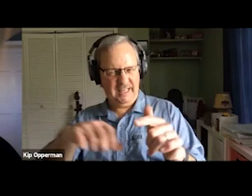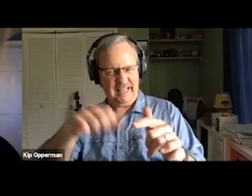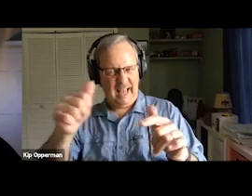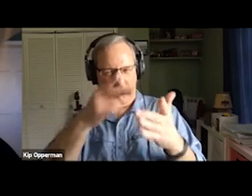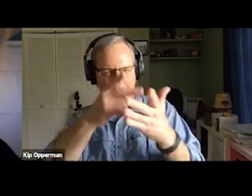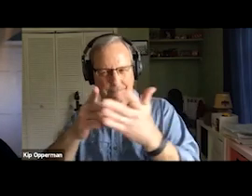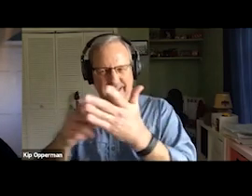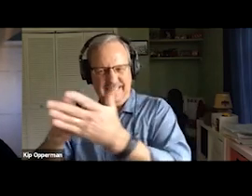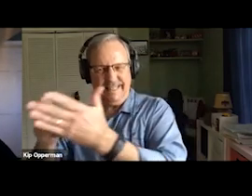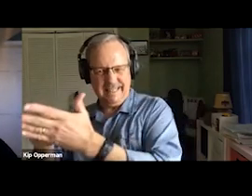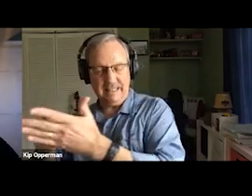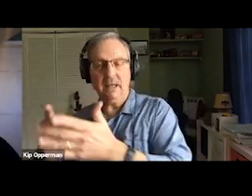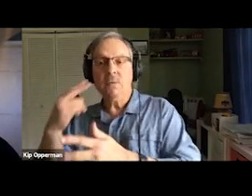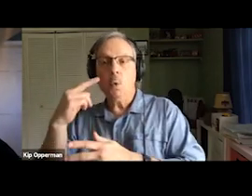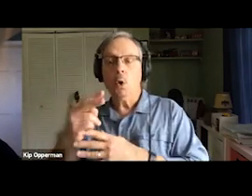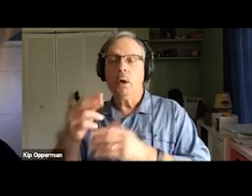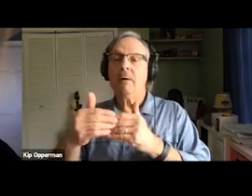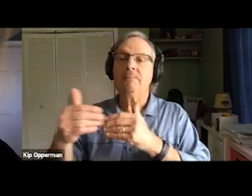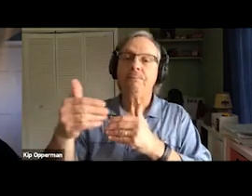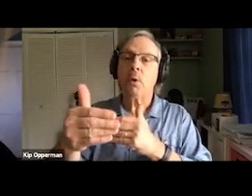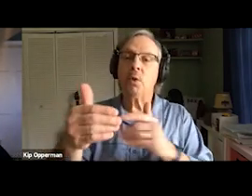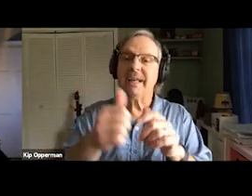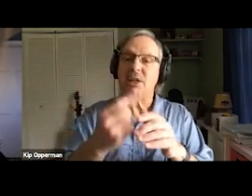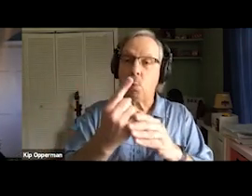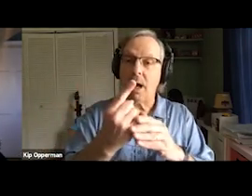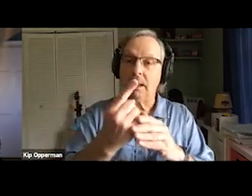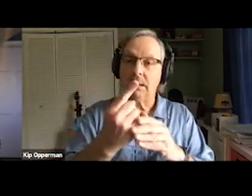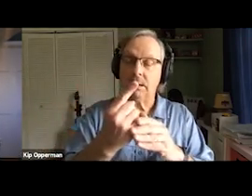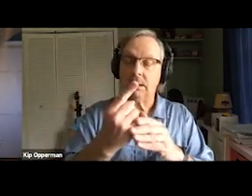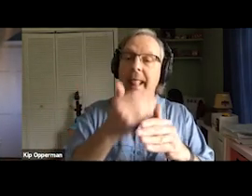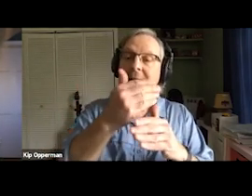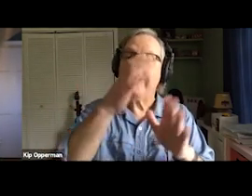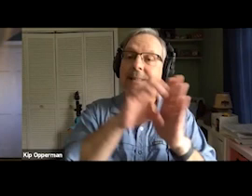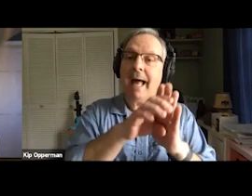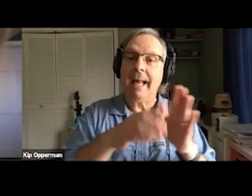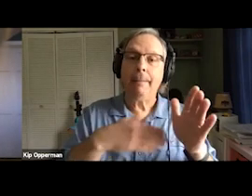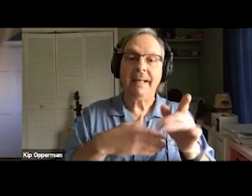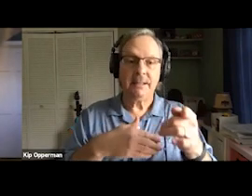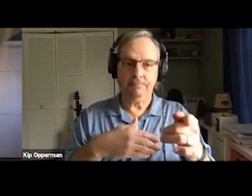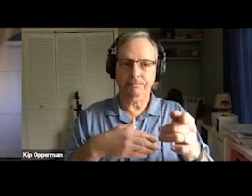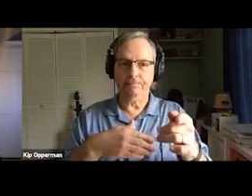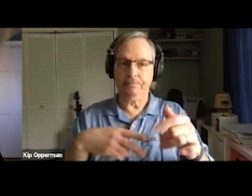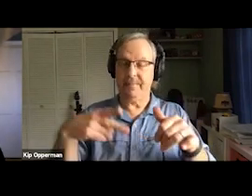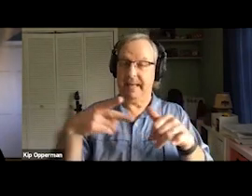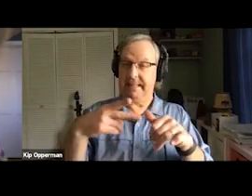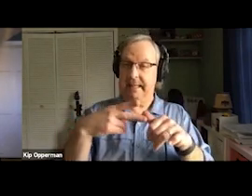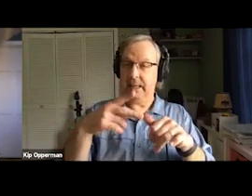Si miran un poco más en cada uno de estos. Si pasas a la siguiente diapositiva. Entonces el estrés traumático secundario,